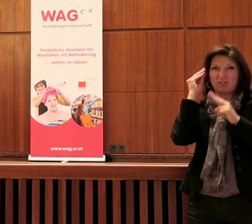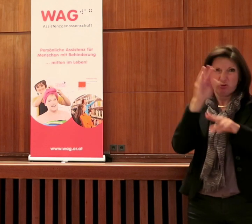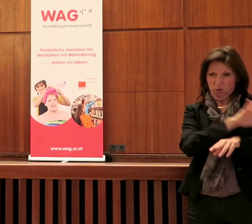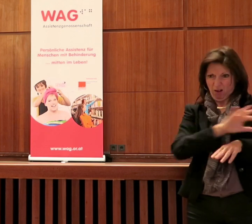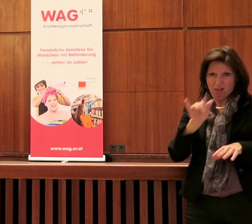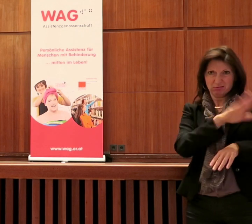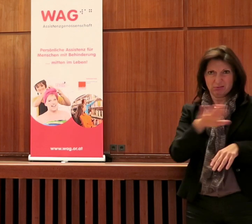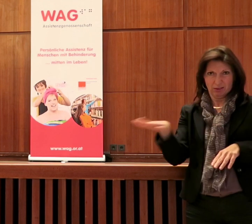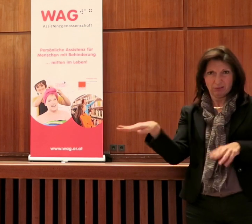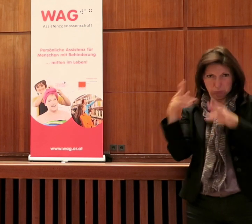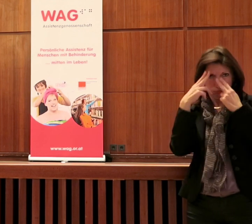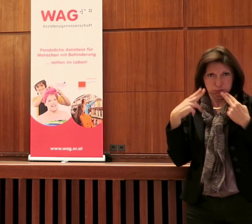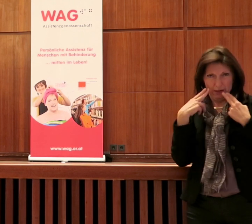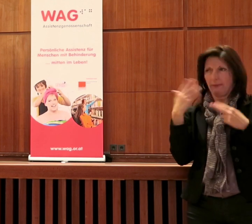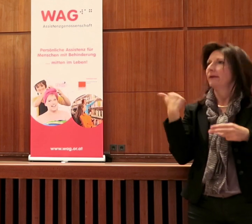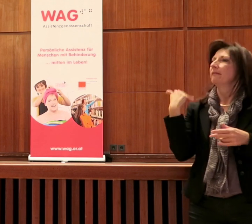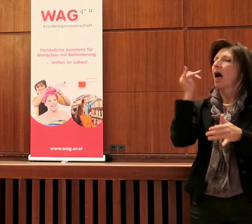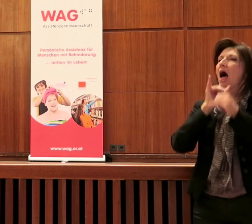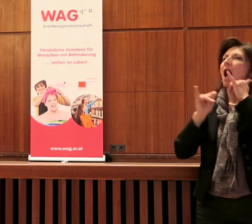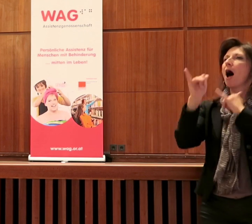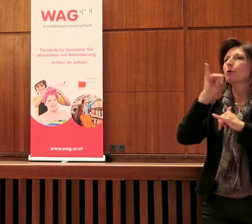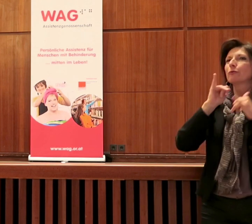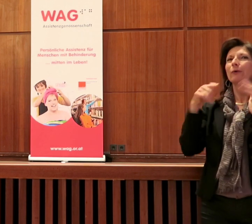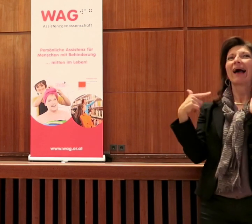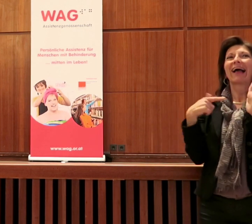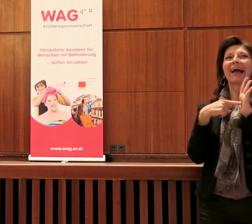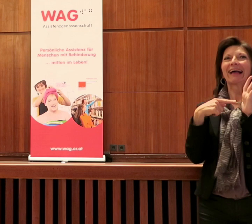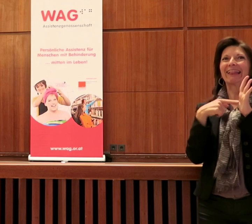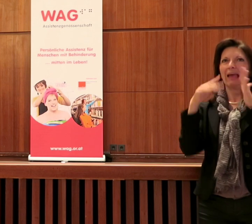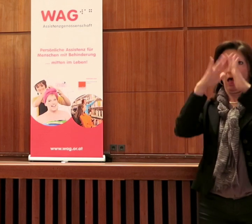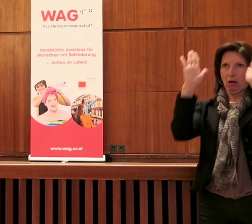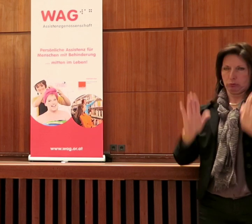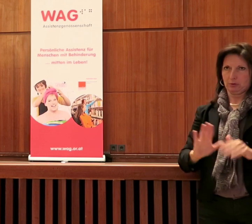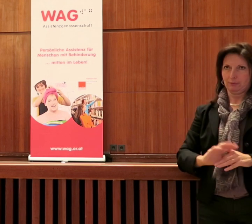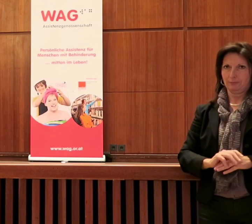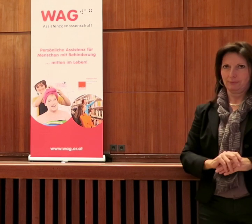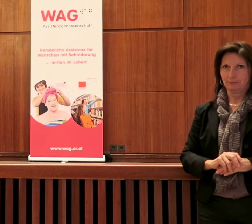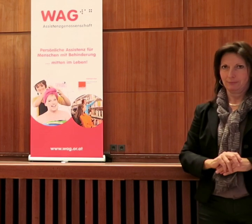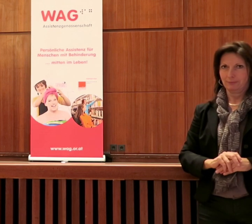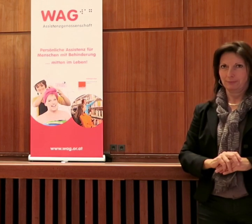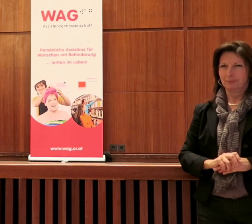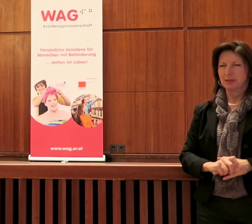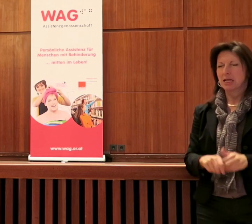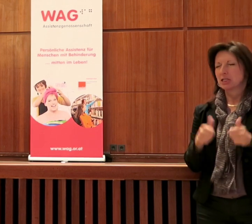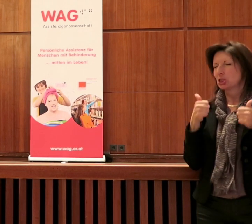Und wir haben einen Schulausflug gemacht ins Kakteenhaus. Super Idee, ja?